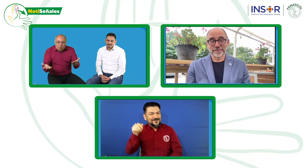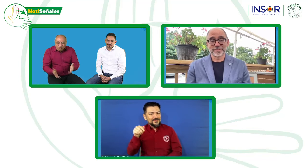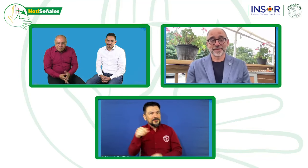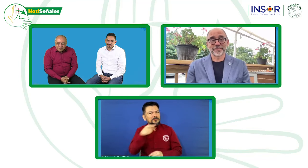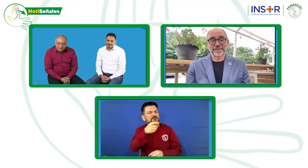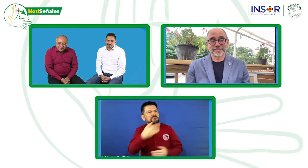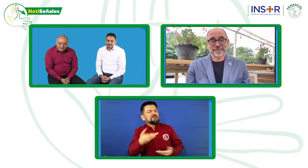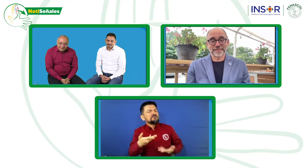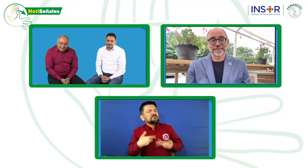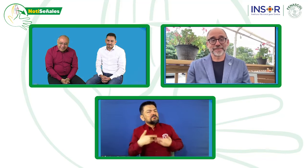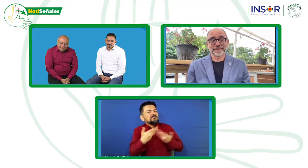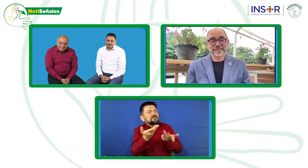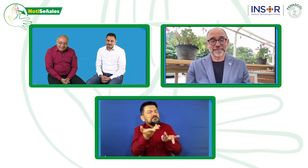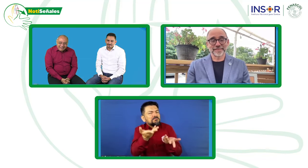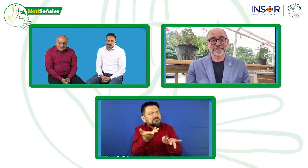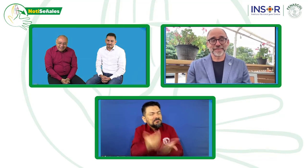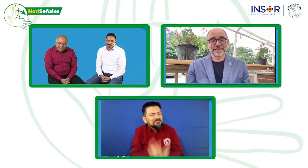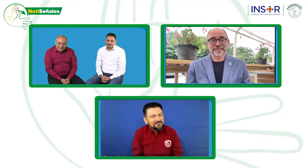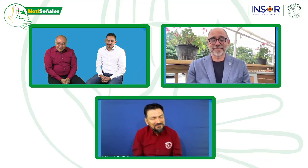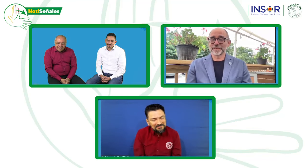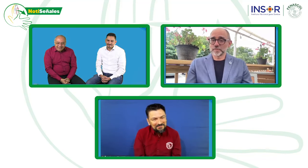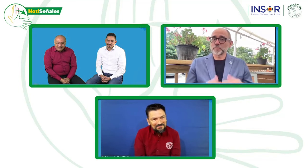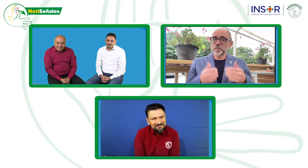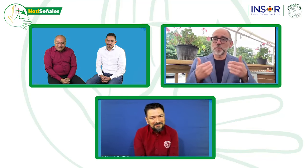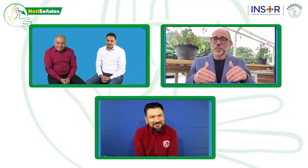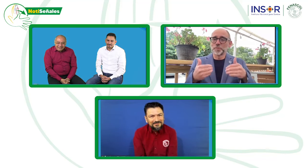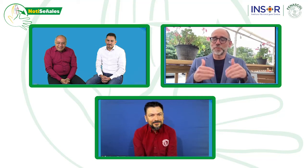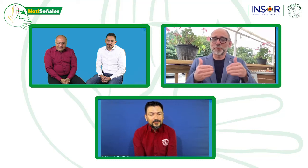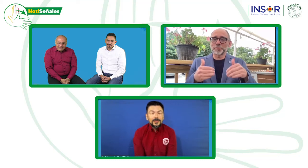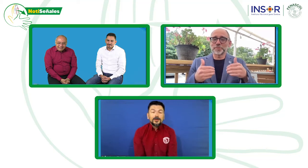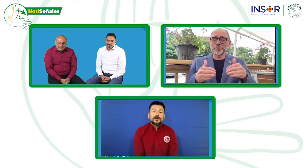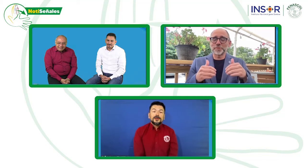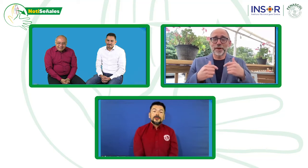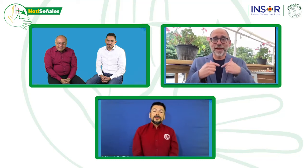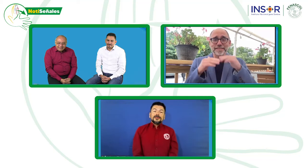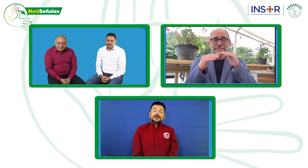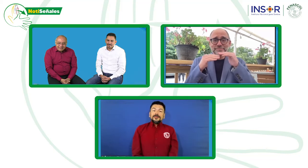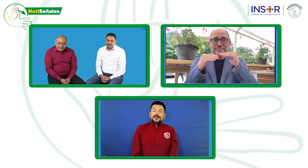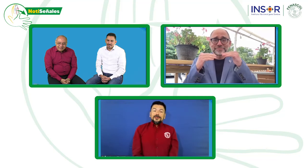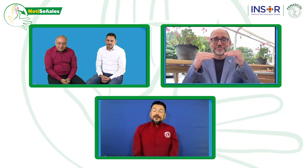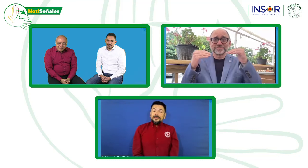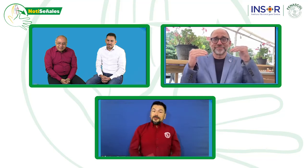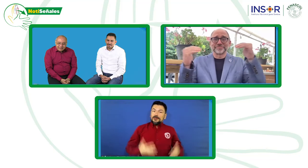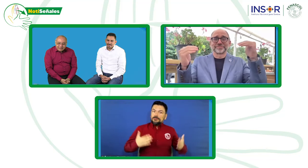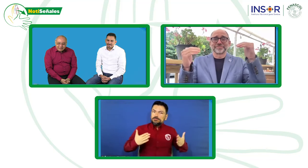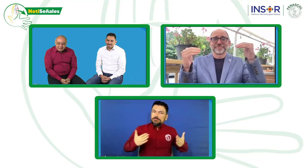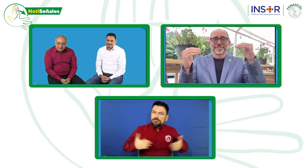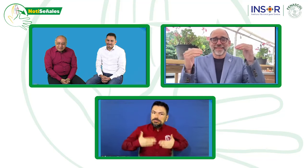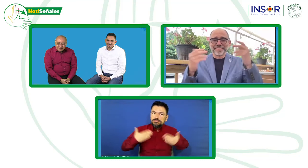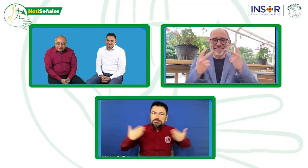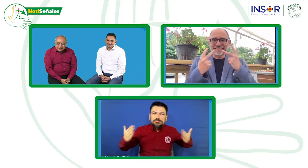Giovanni como el Director del